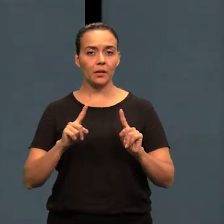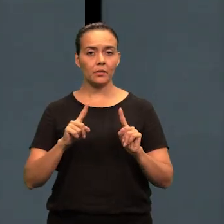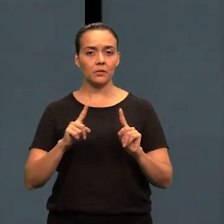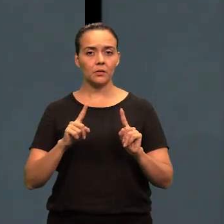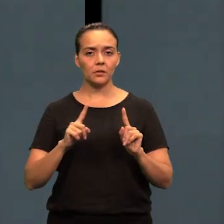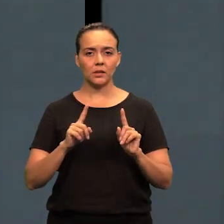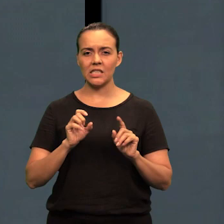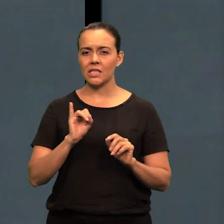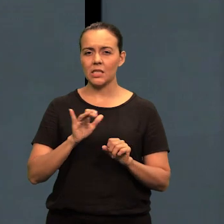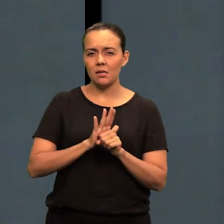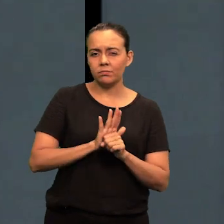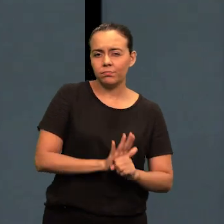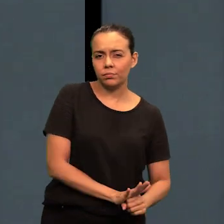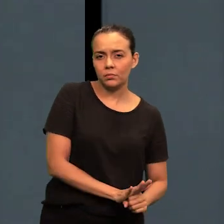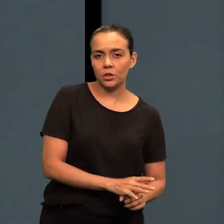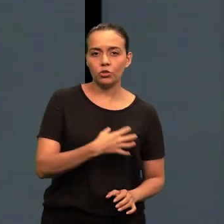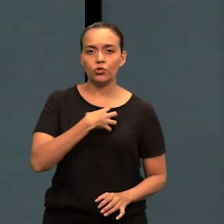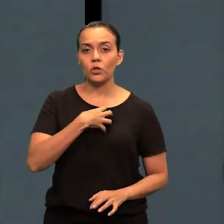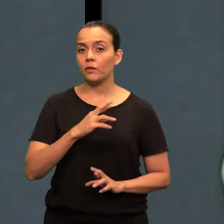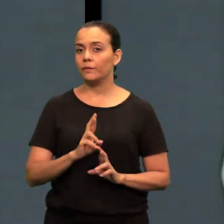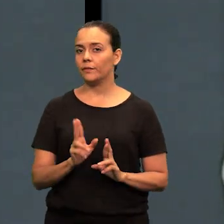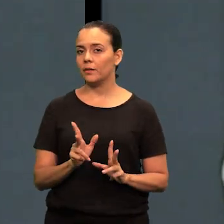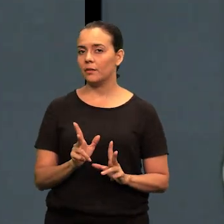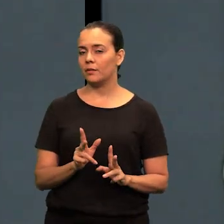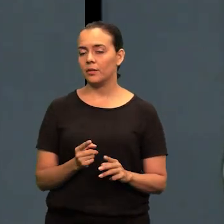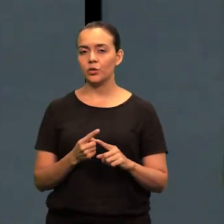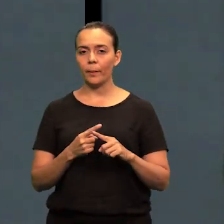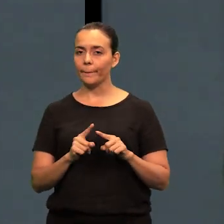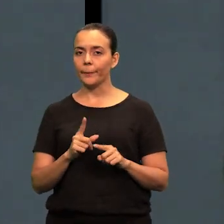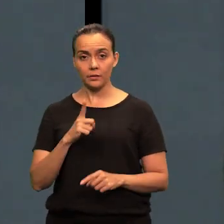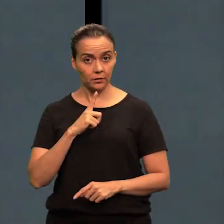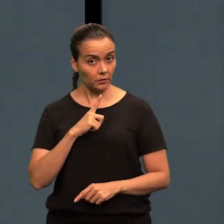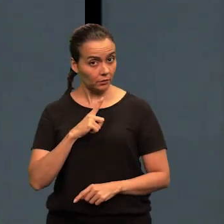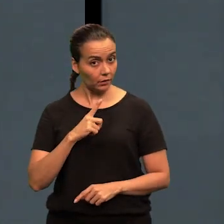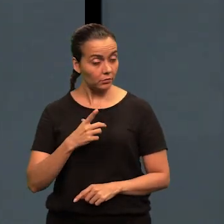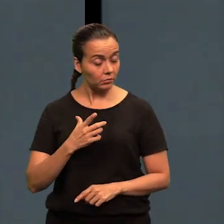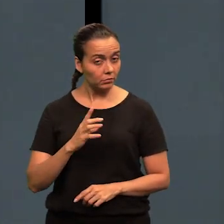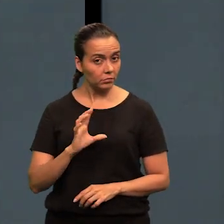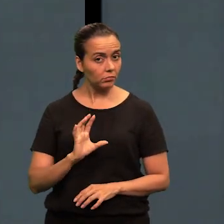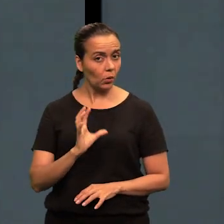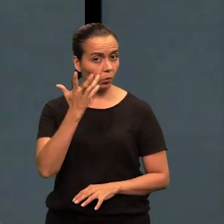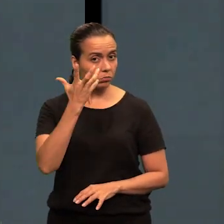A repressão toma outras formas, mas ainda ela é extremamente atuante.